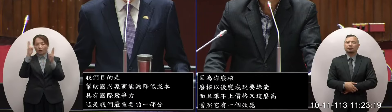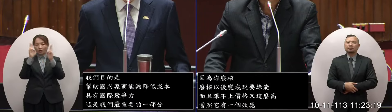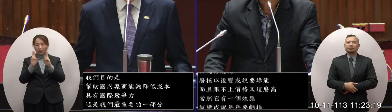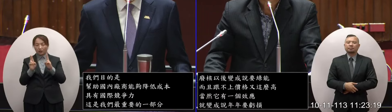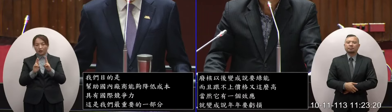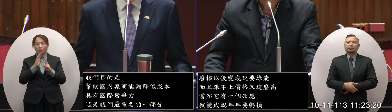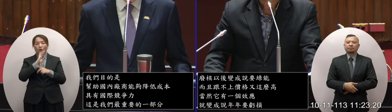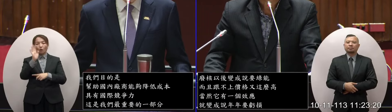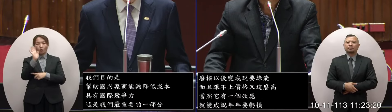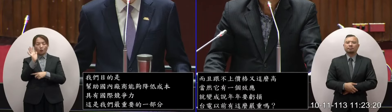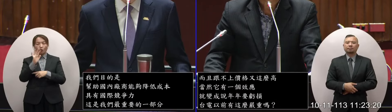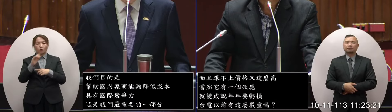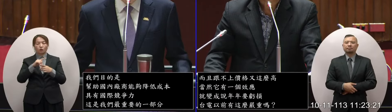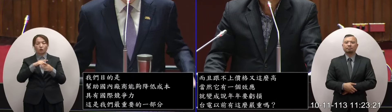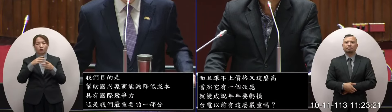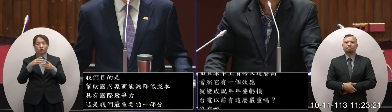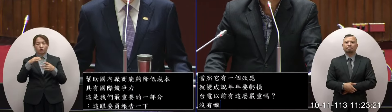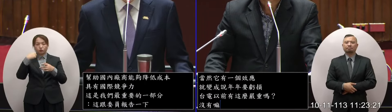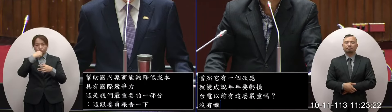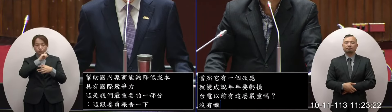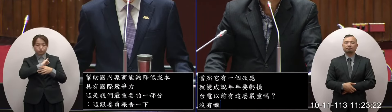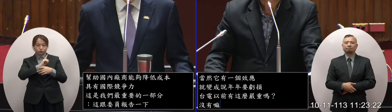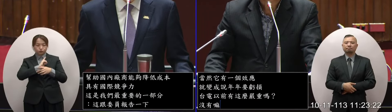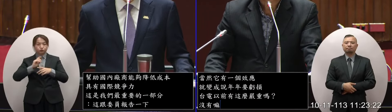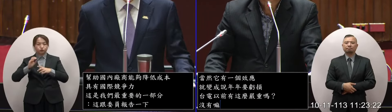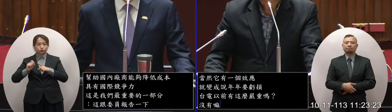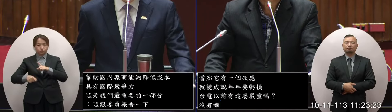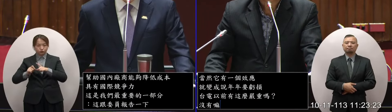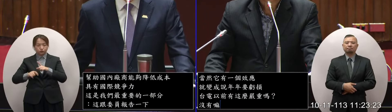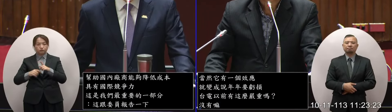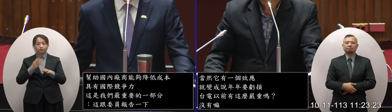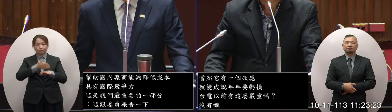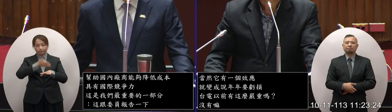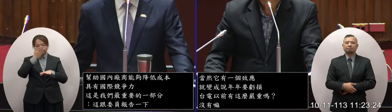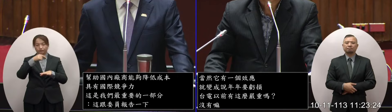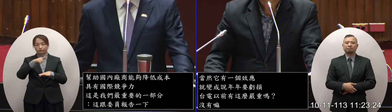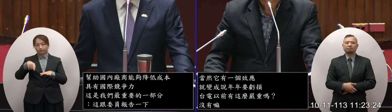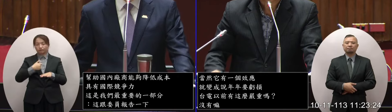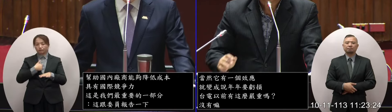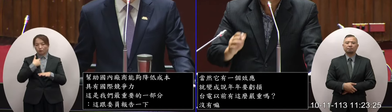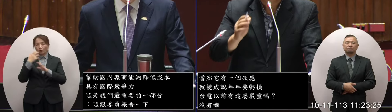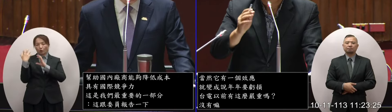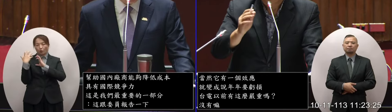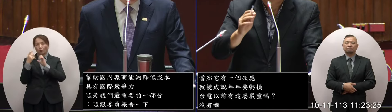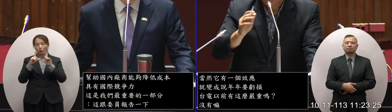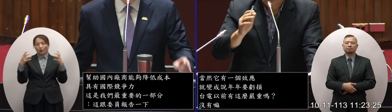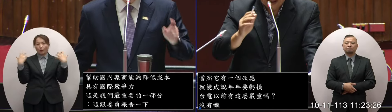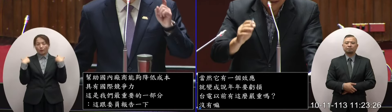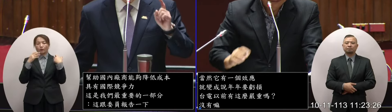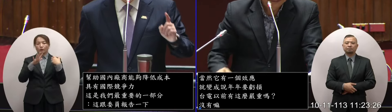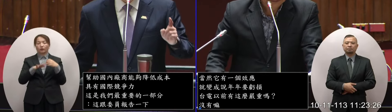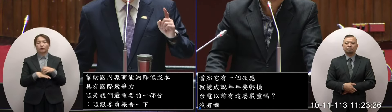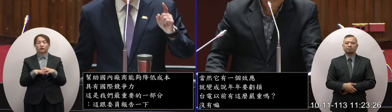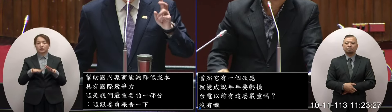風機發電的整個國產 國內的業者 表示 感謝 他們也確實承擔了相當多的責任 所以我們現在